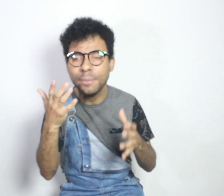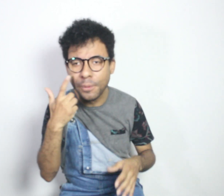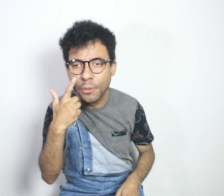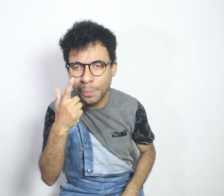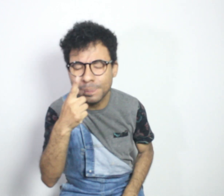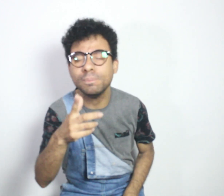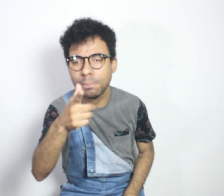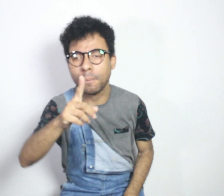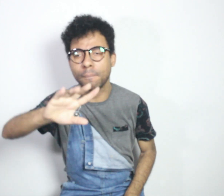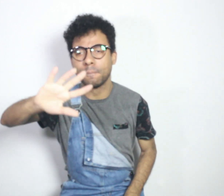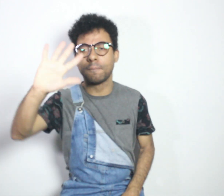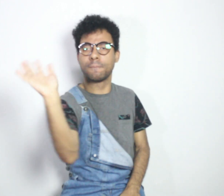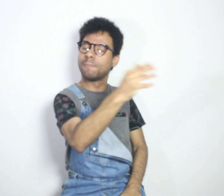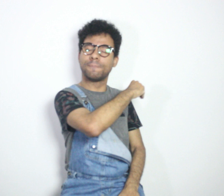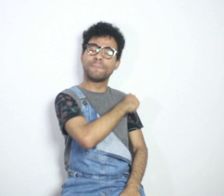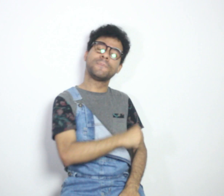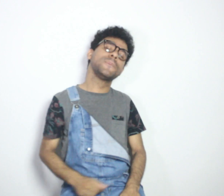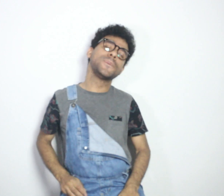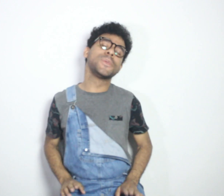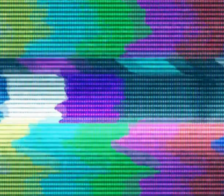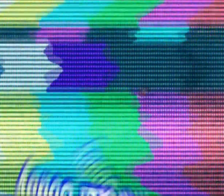Ver? Vamos!